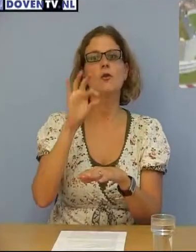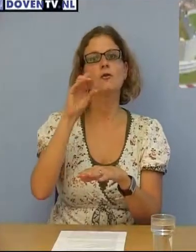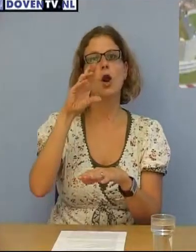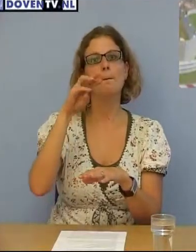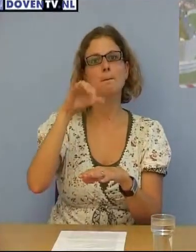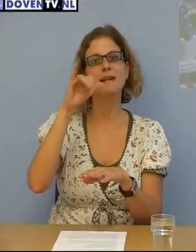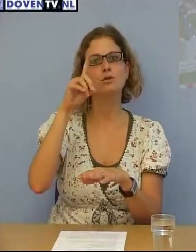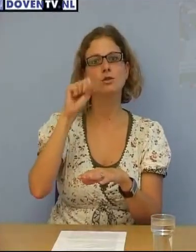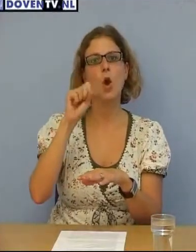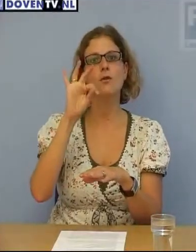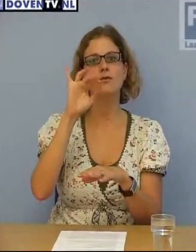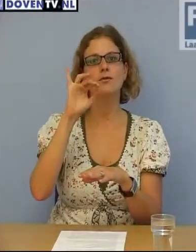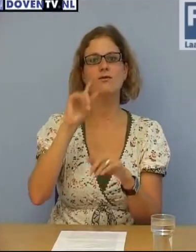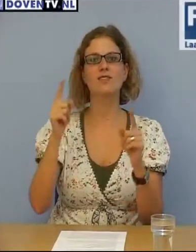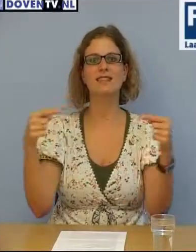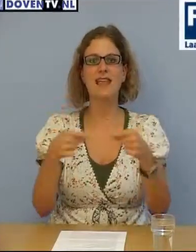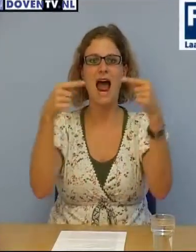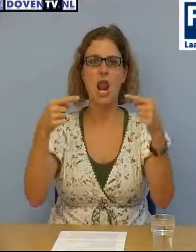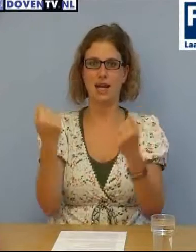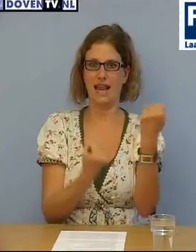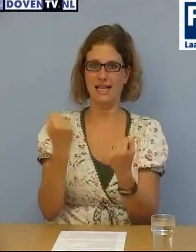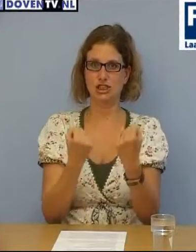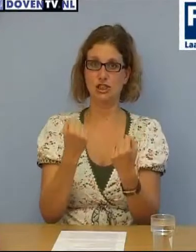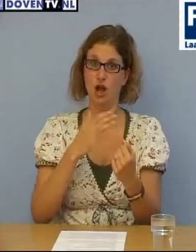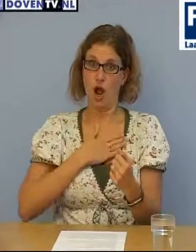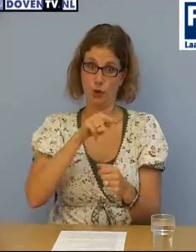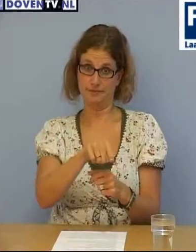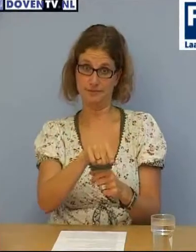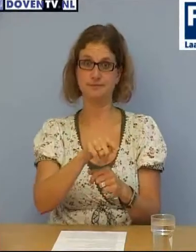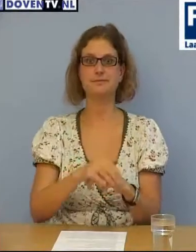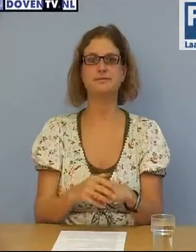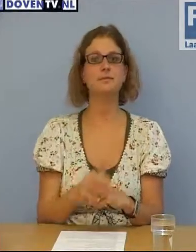de Formido Finaleraces gehouden.